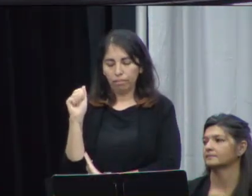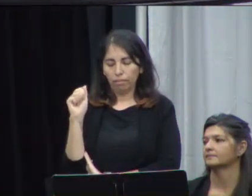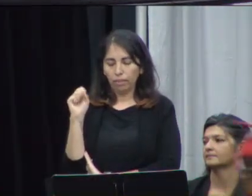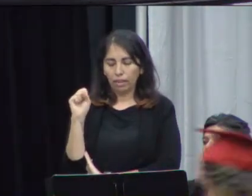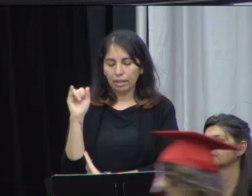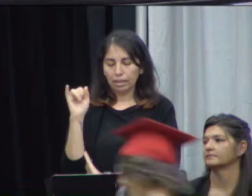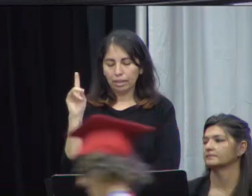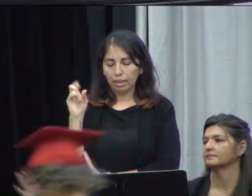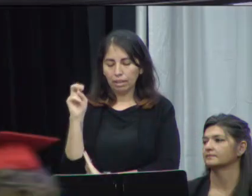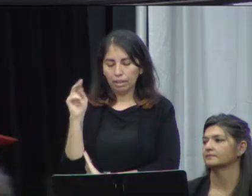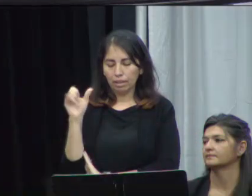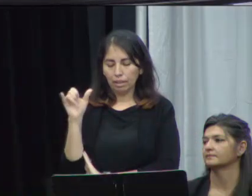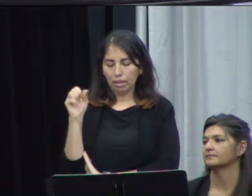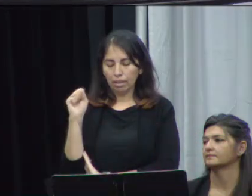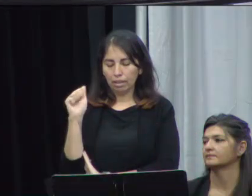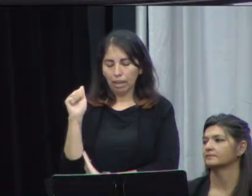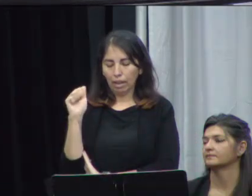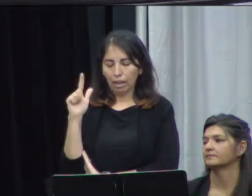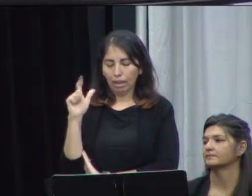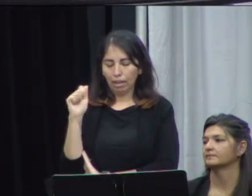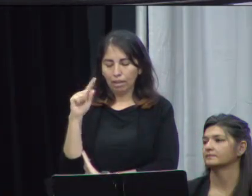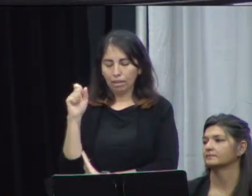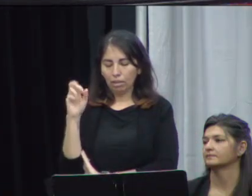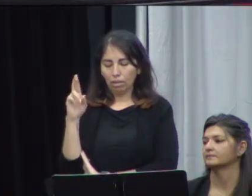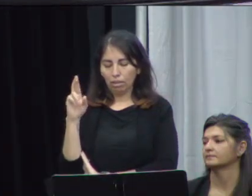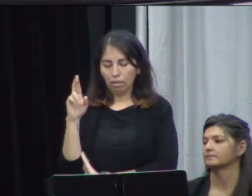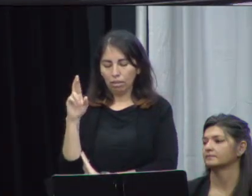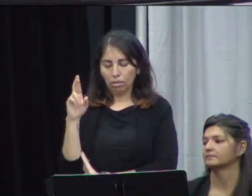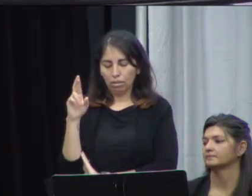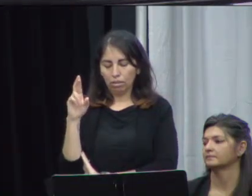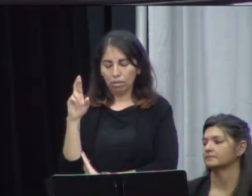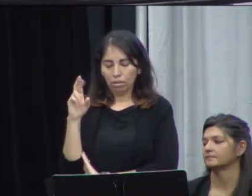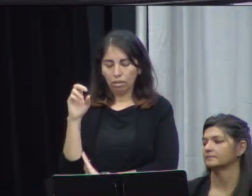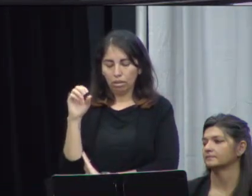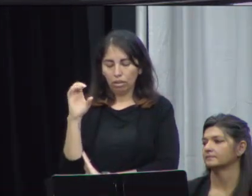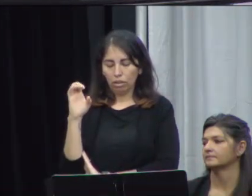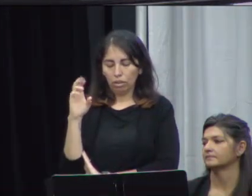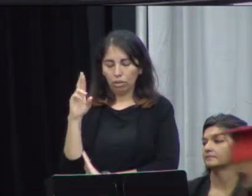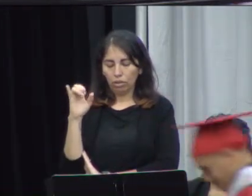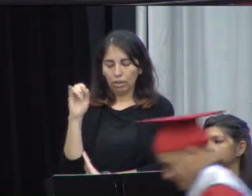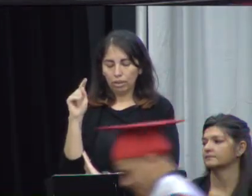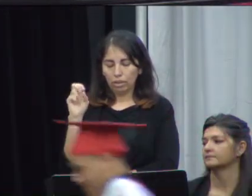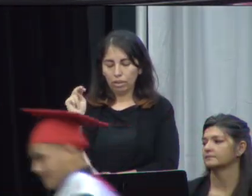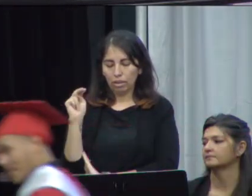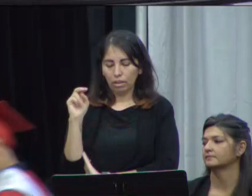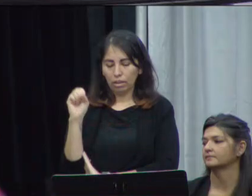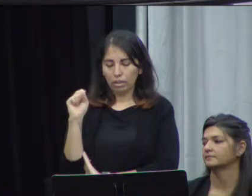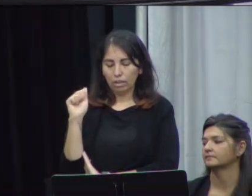Sydney Salazar. (audience applauds) Christian Salgado Orospo.